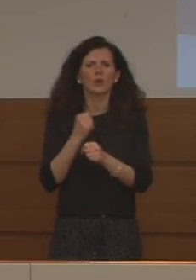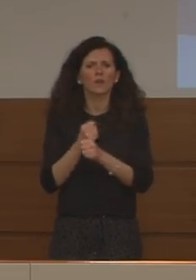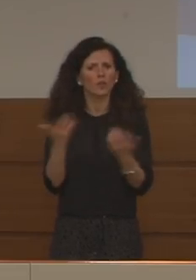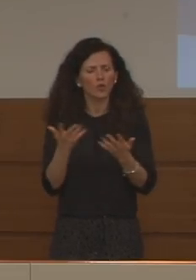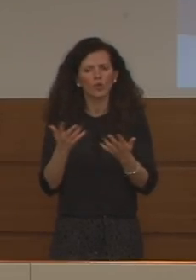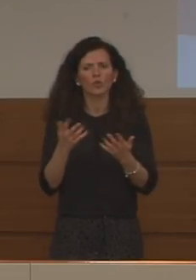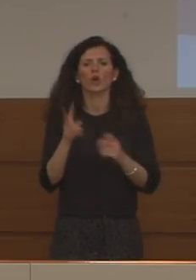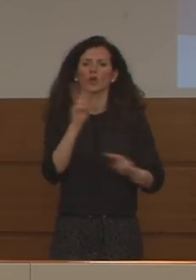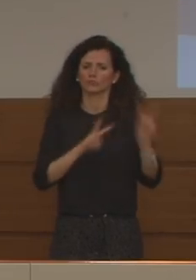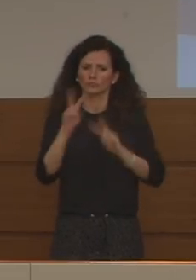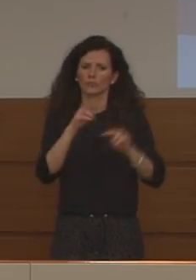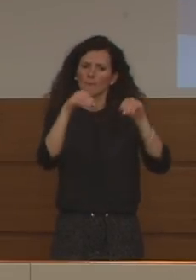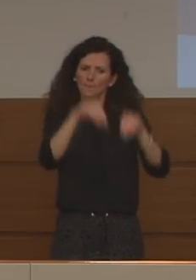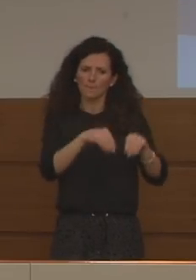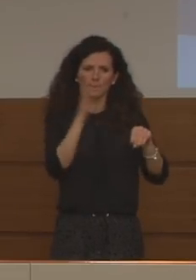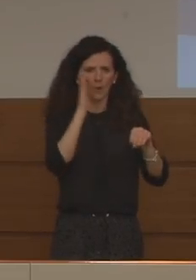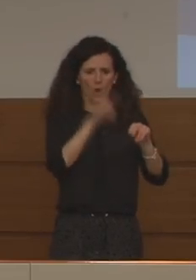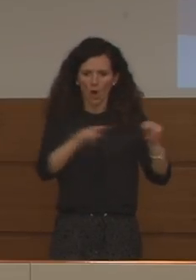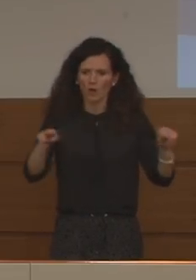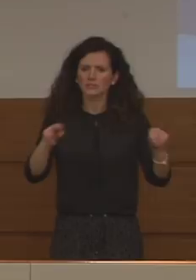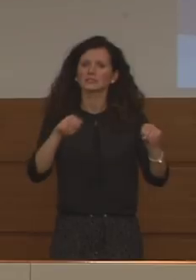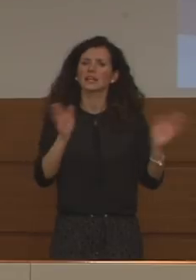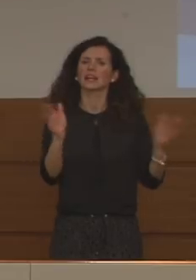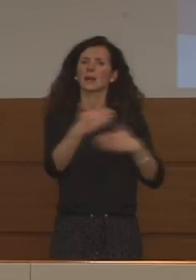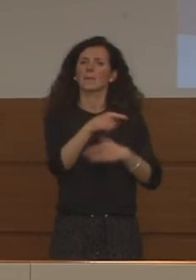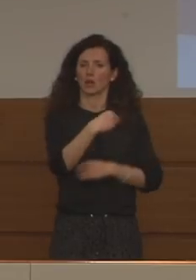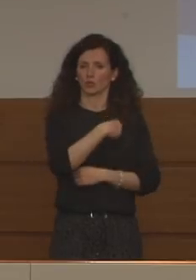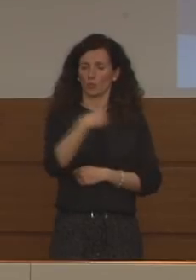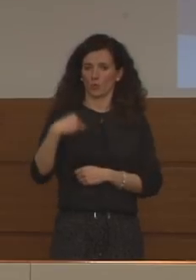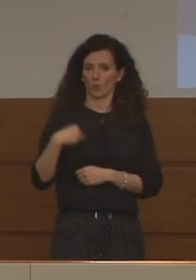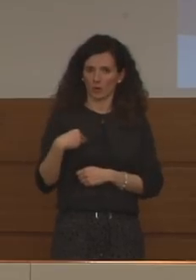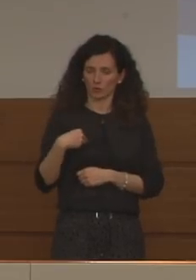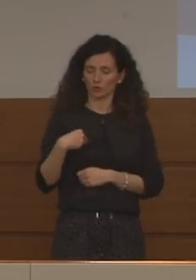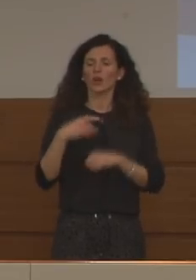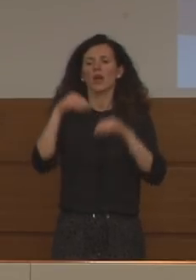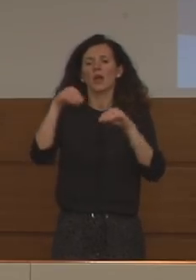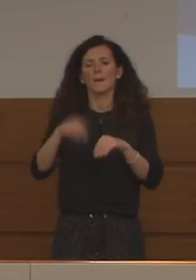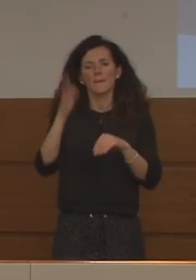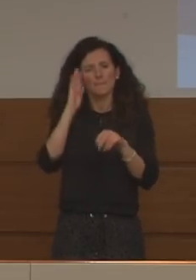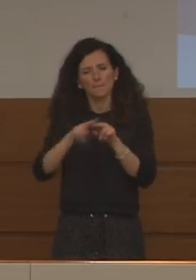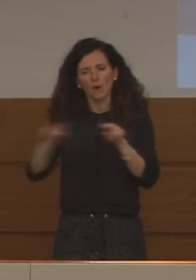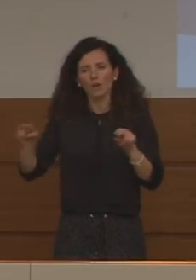reparti di pneumatologia e anche con i posti di terapia intensiva. Quindi di